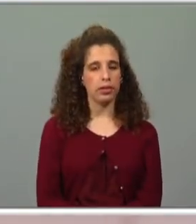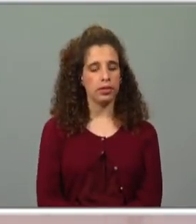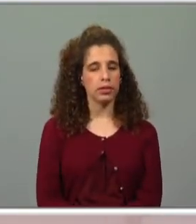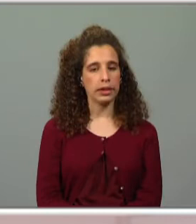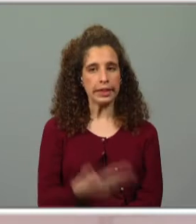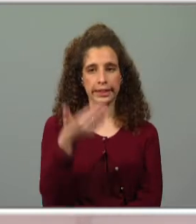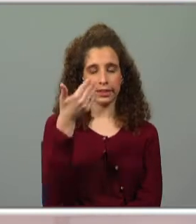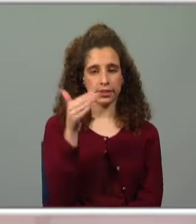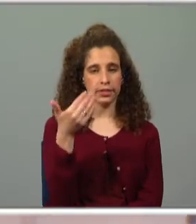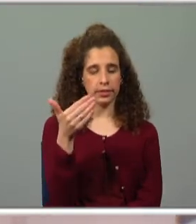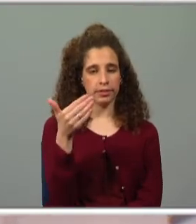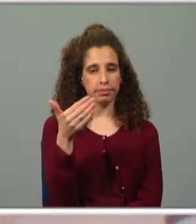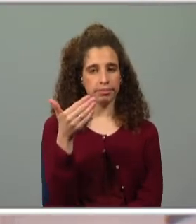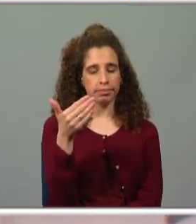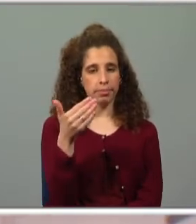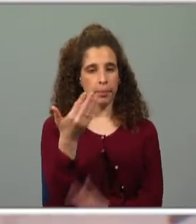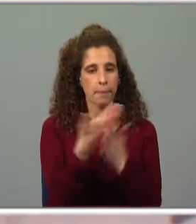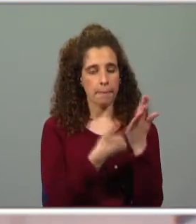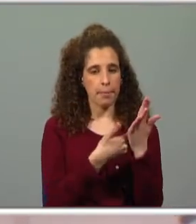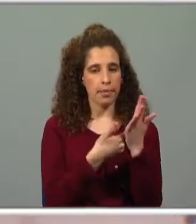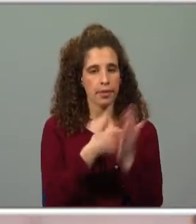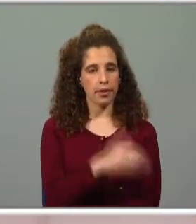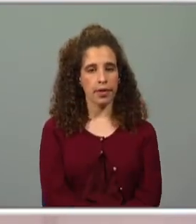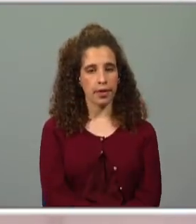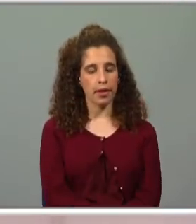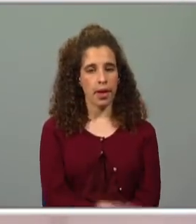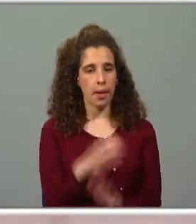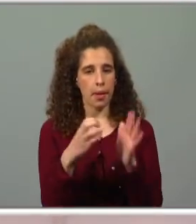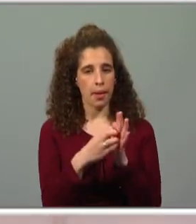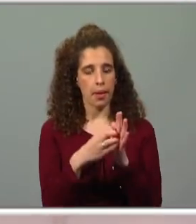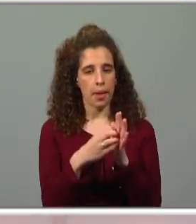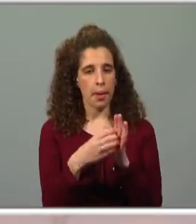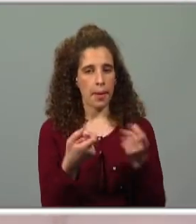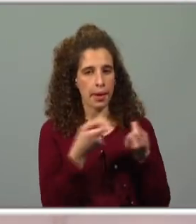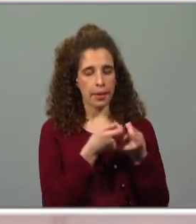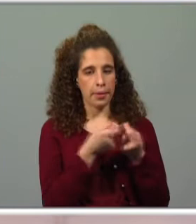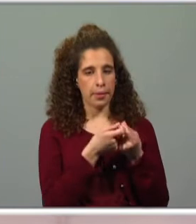primeiro que é o primeiro plano que eu gostava na imagem mais próximo e o 首先這是我的前景喜歡更近的照片和